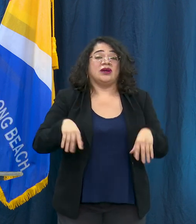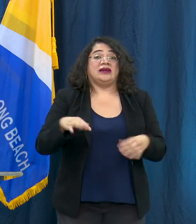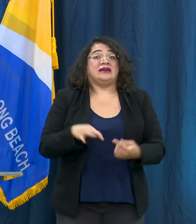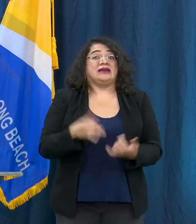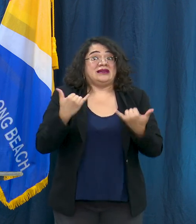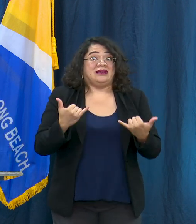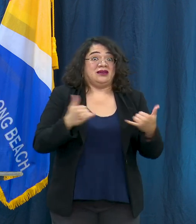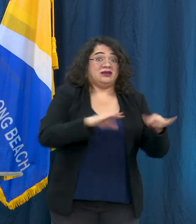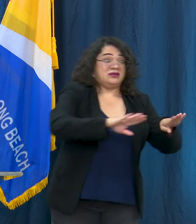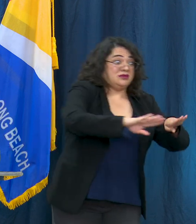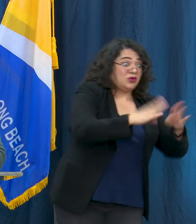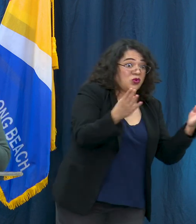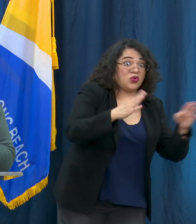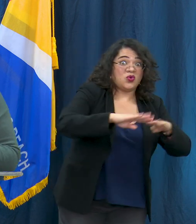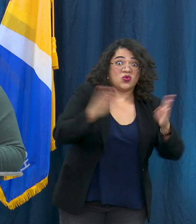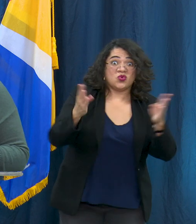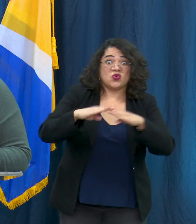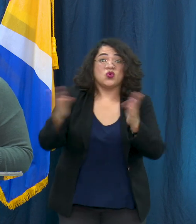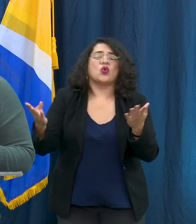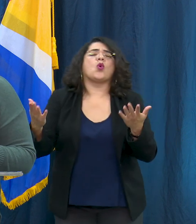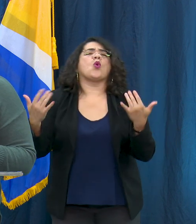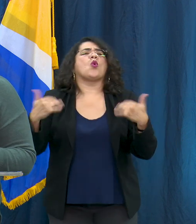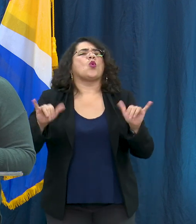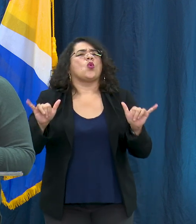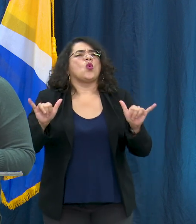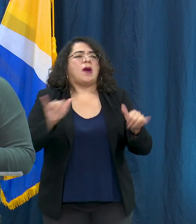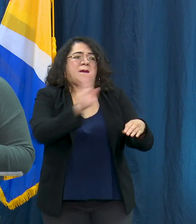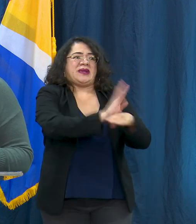muy importante que se pan que las pruebas son Sigyn siendo lo más